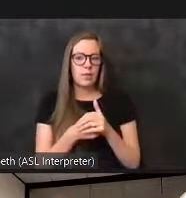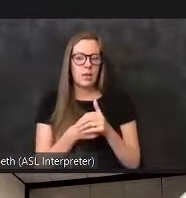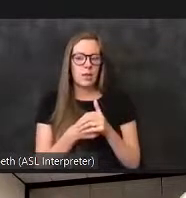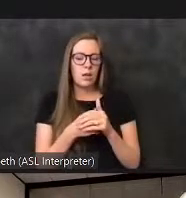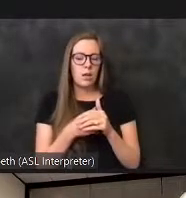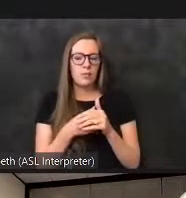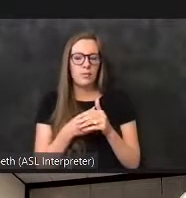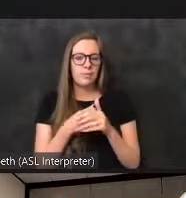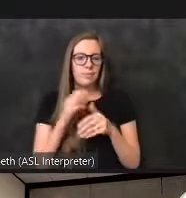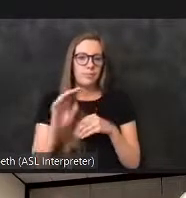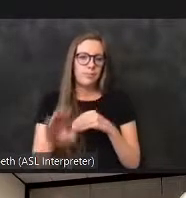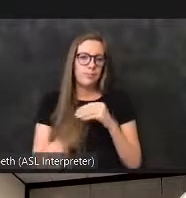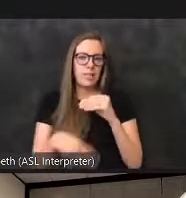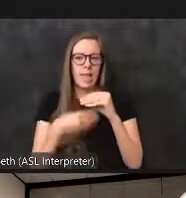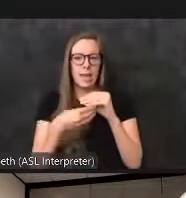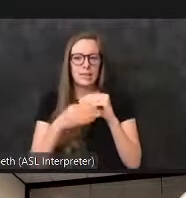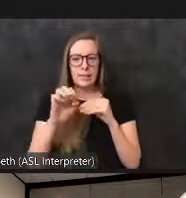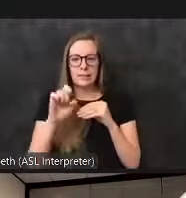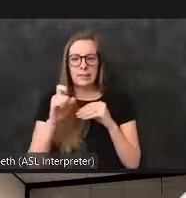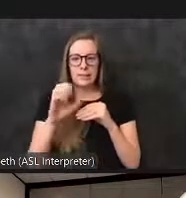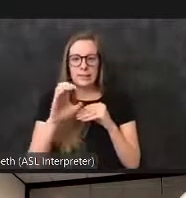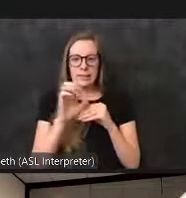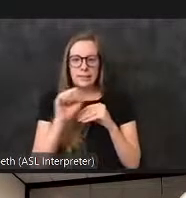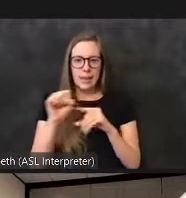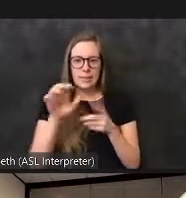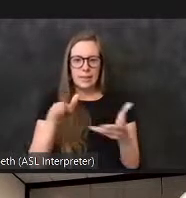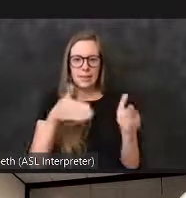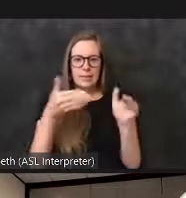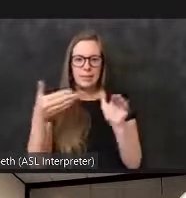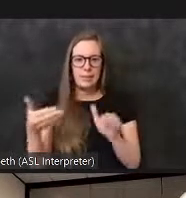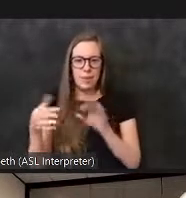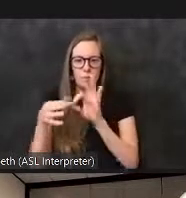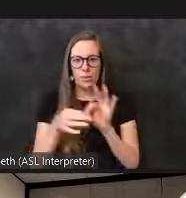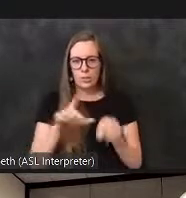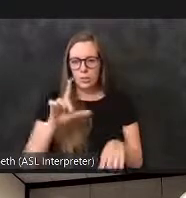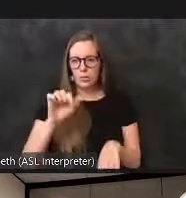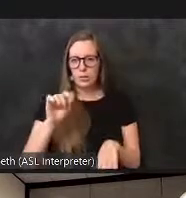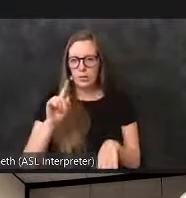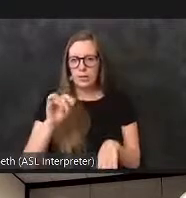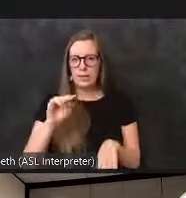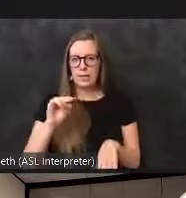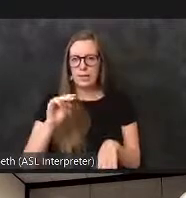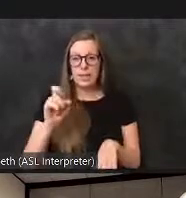el exceso más grande de lo que se esperaba de la muerte c entre latinos y comunidad latina.